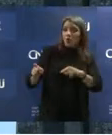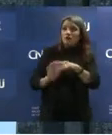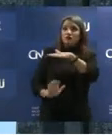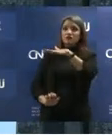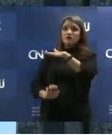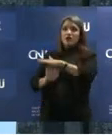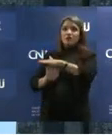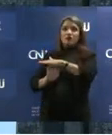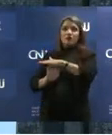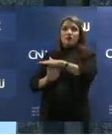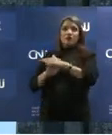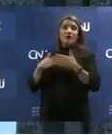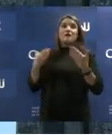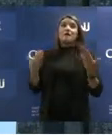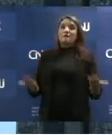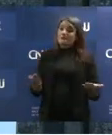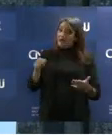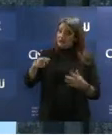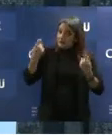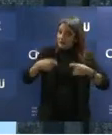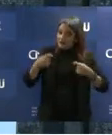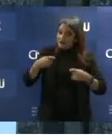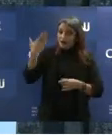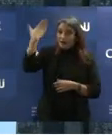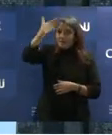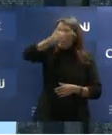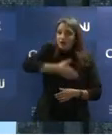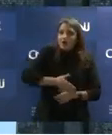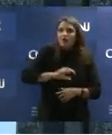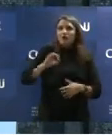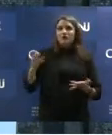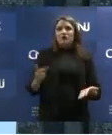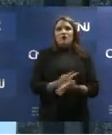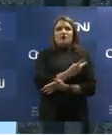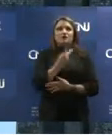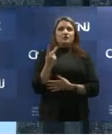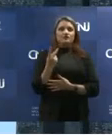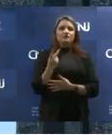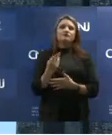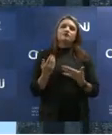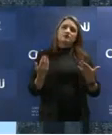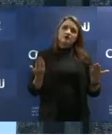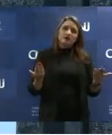se ele comprovar o elemento subjetivo contra o juiz. Então, como o conselheiro